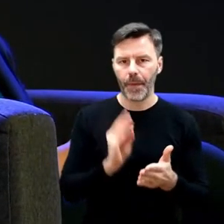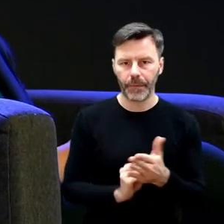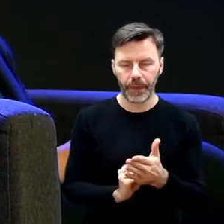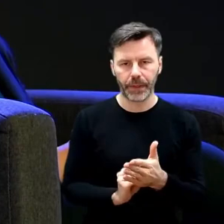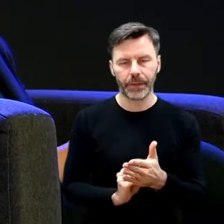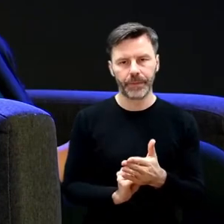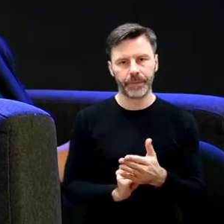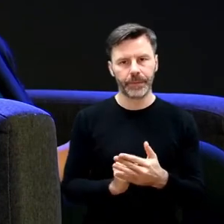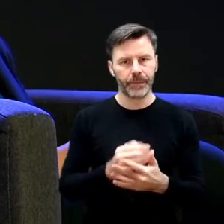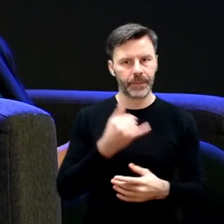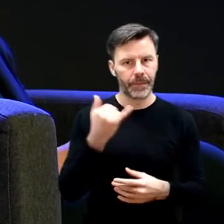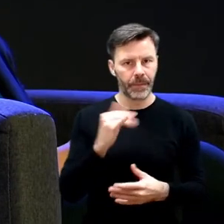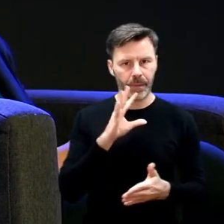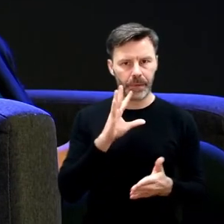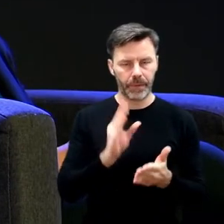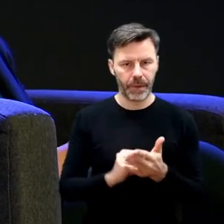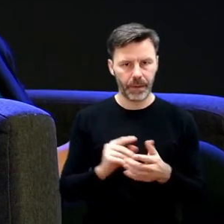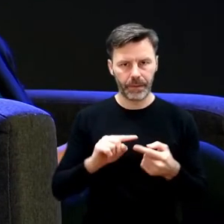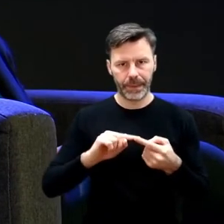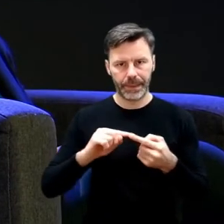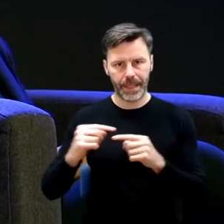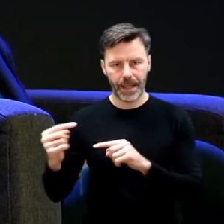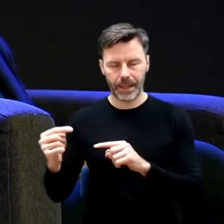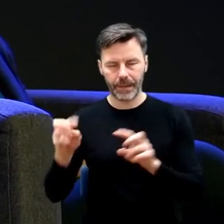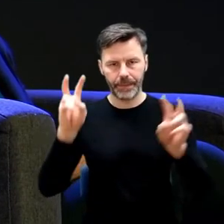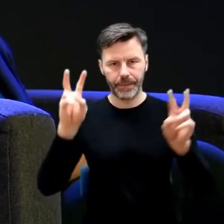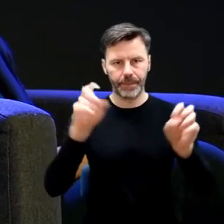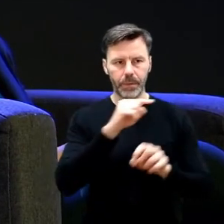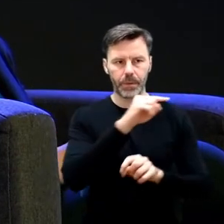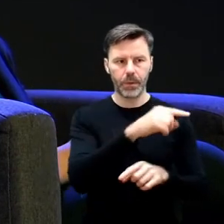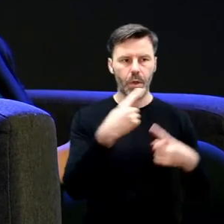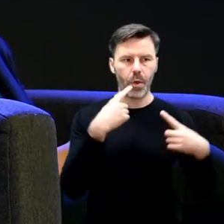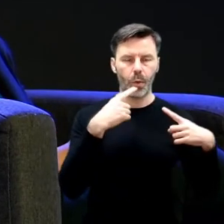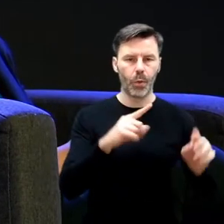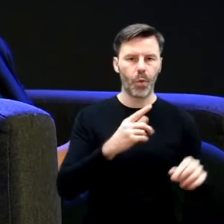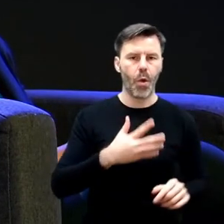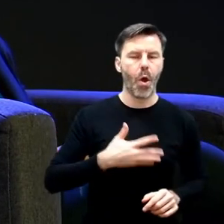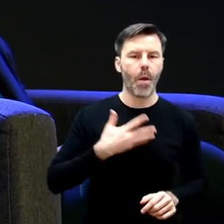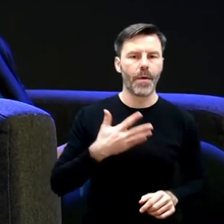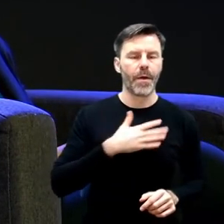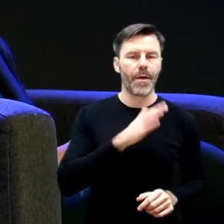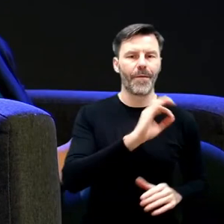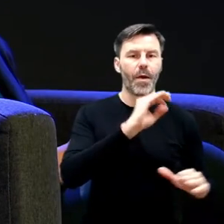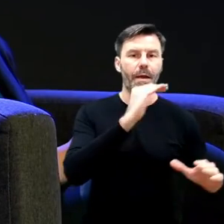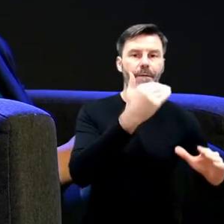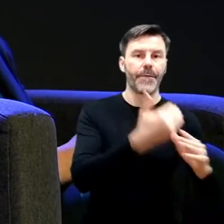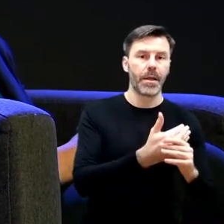że on się czuje odpowiedzialny za swoją firmę, ale on się również czuje odpowiedzialny za gminę Karolino.